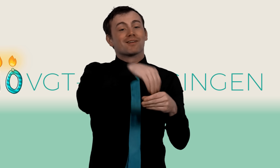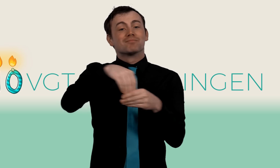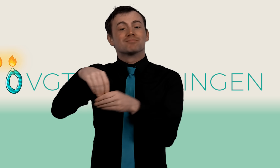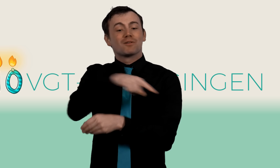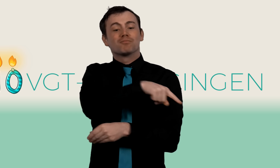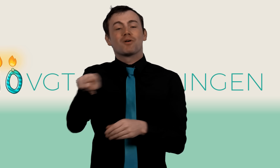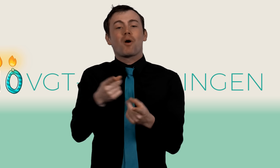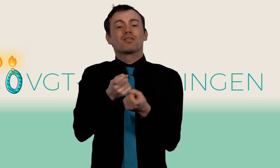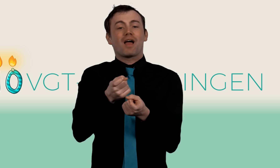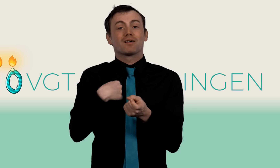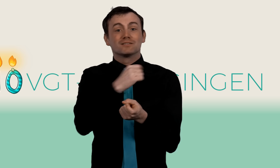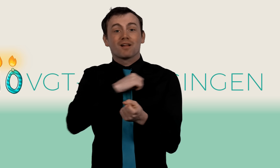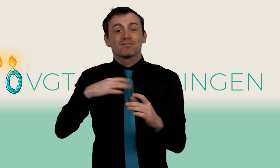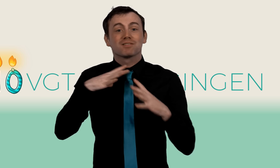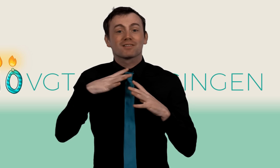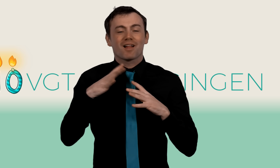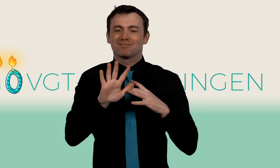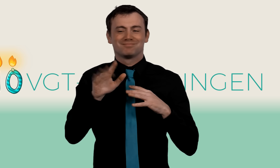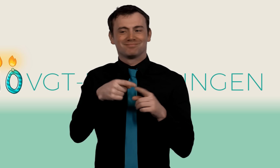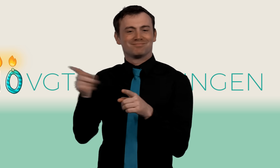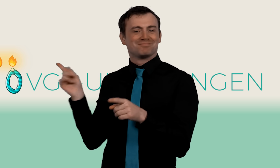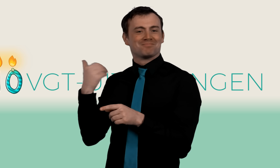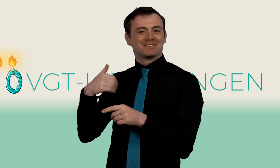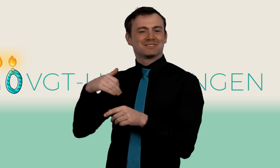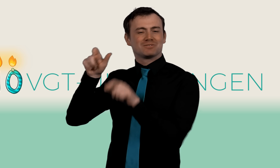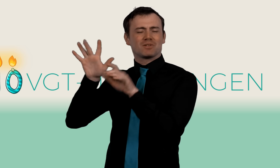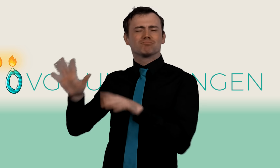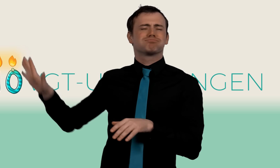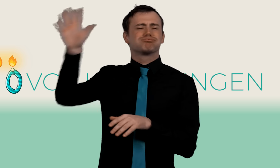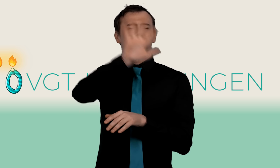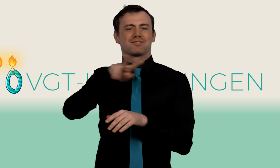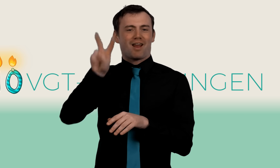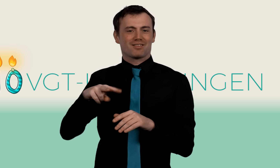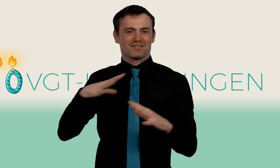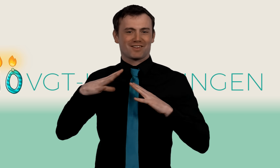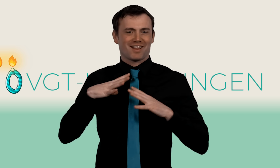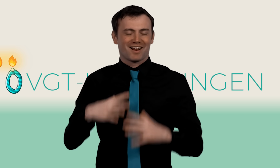De uitdagingen worden toegelicht door verschillende uitdagers uit heel Vlaanderen.